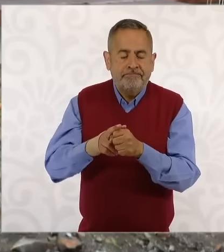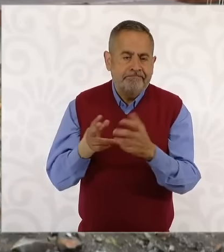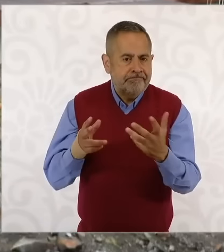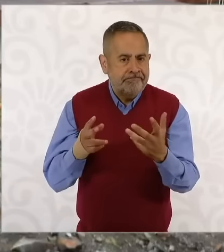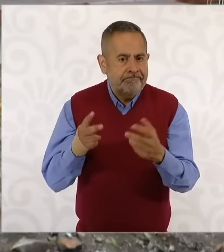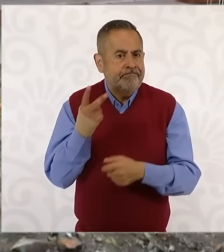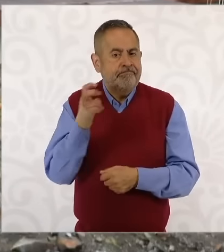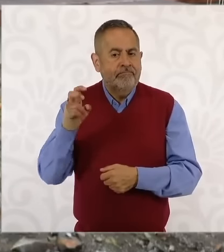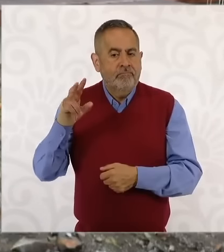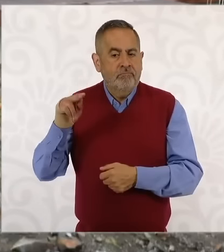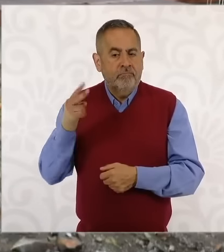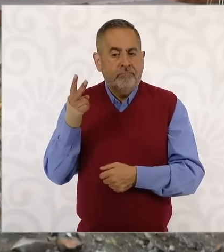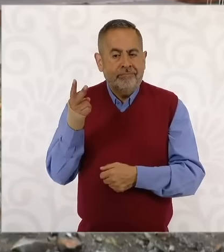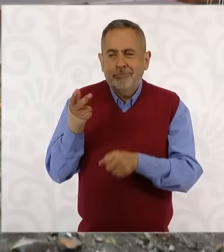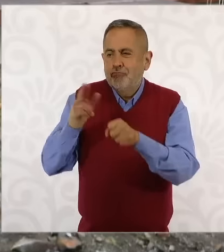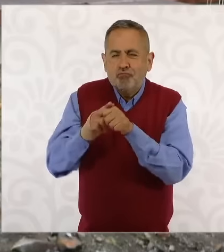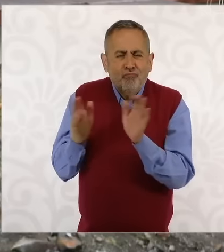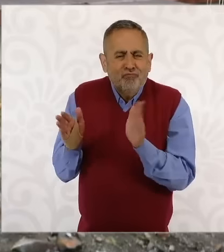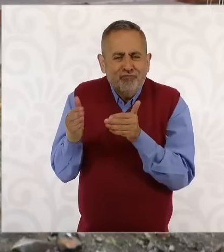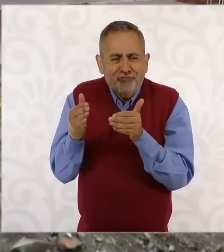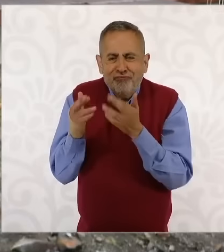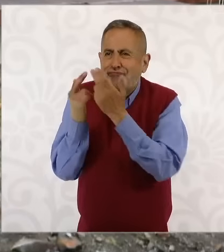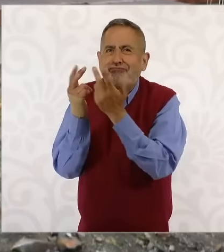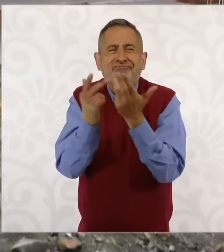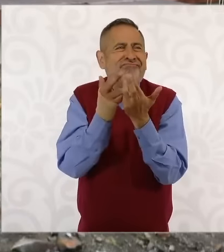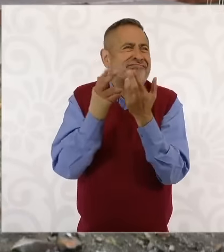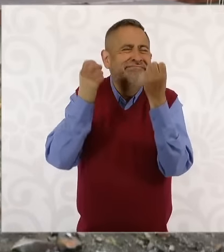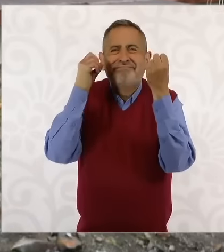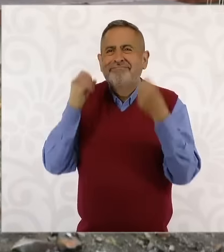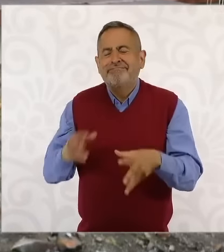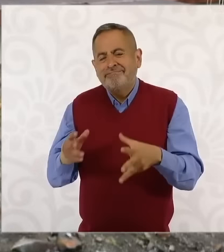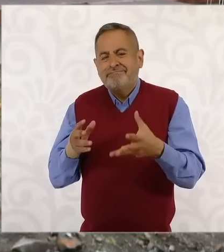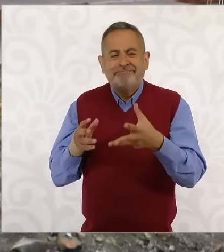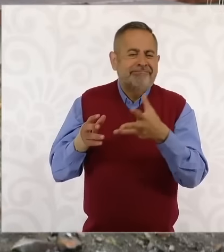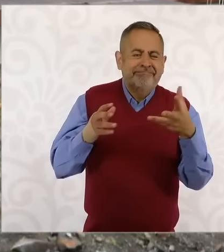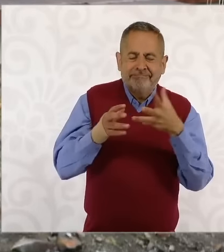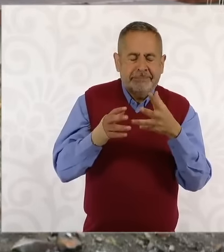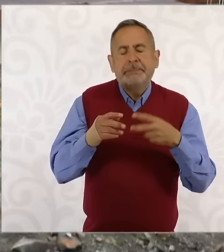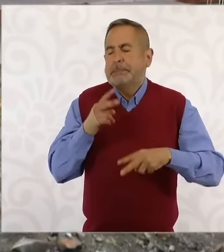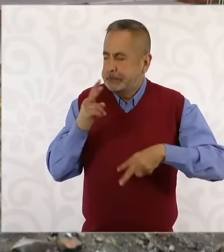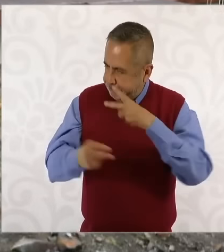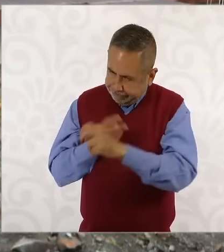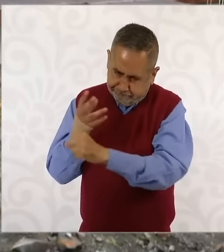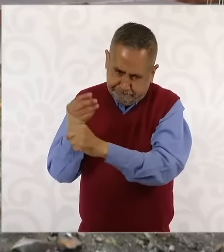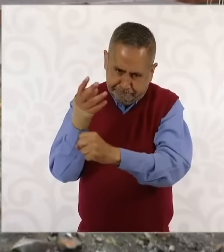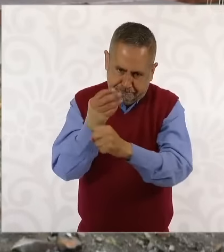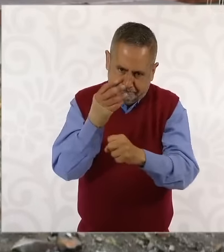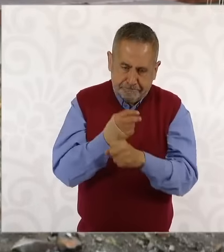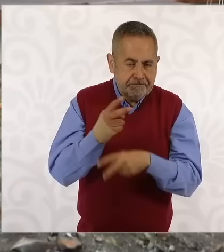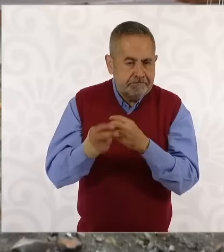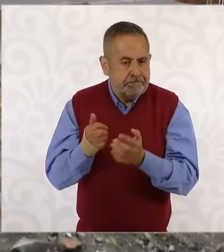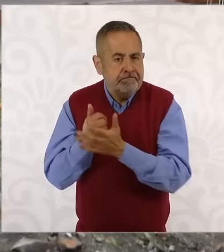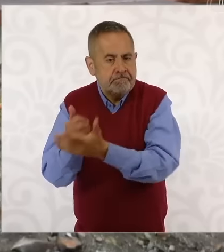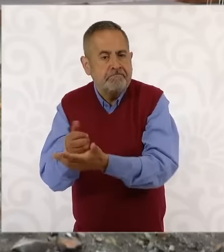clínicas que resultaron dañadas, clínicas de primer nivel y se les va a entregar un